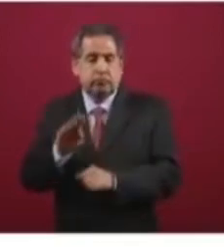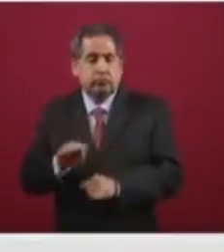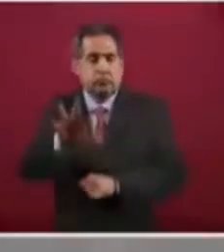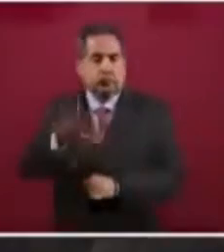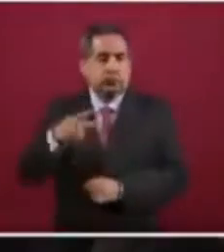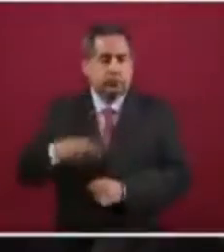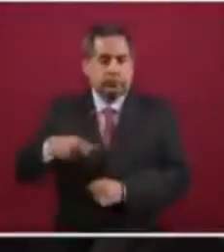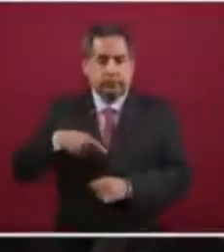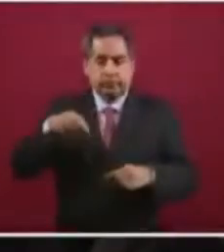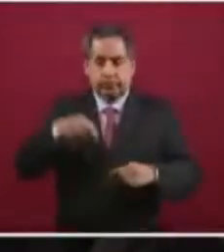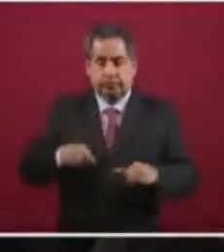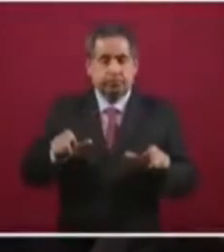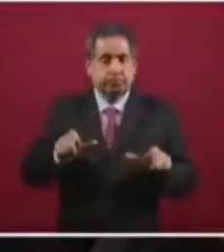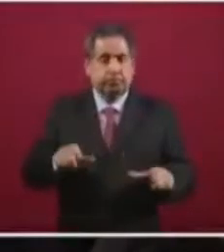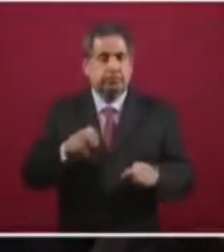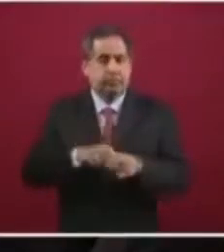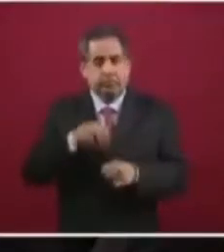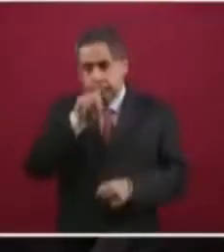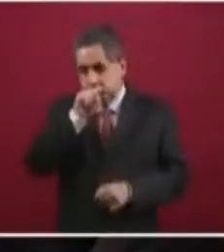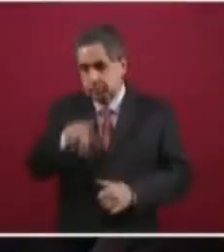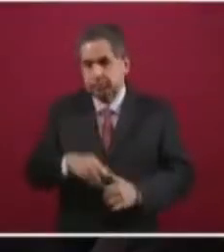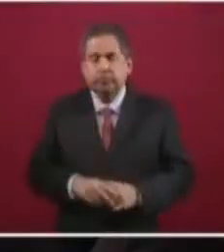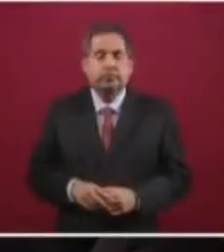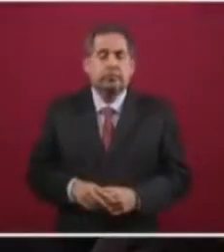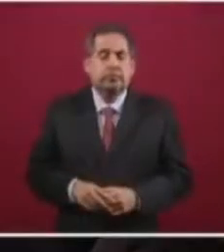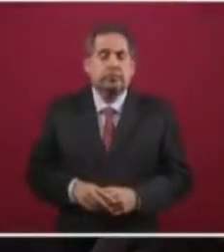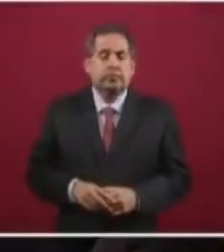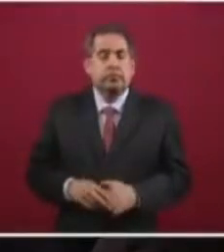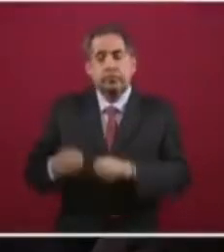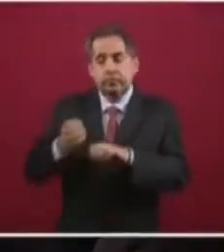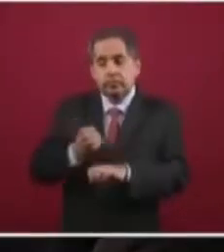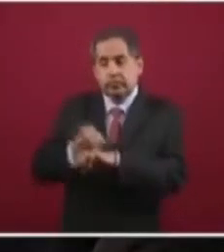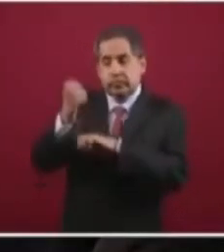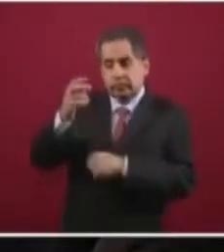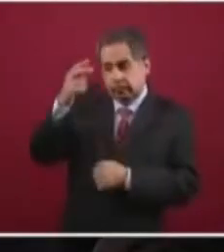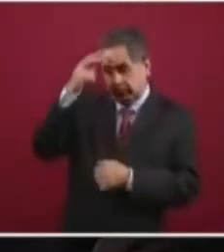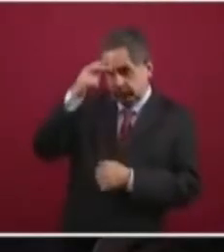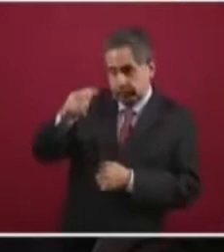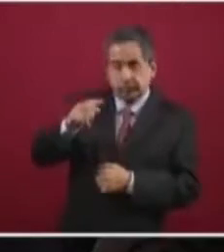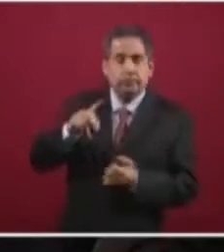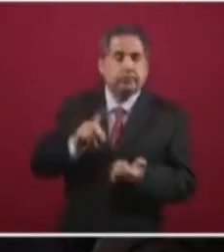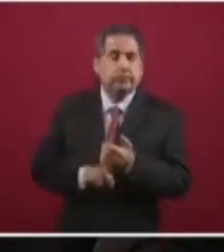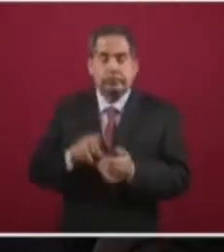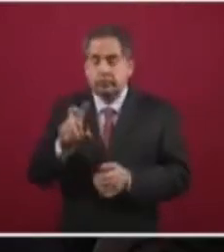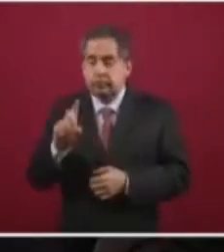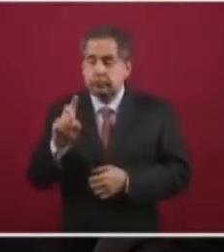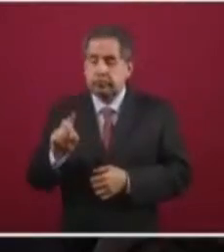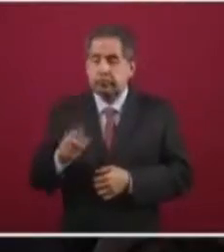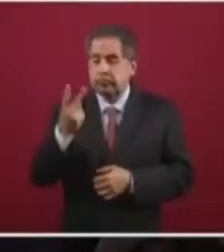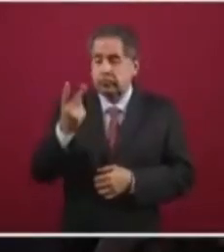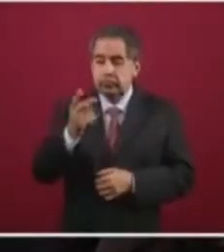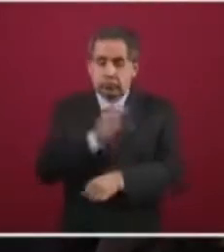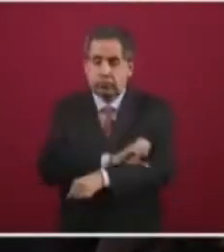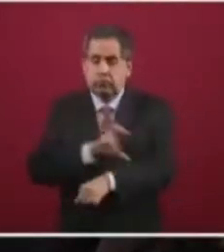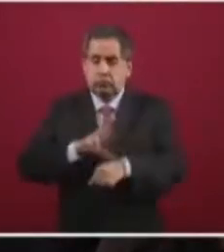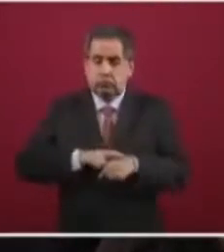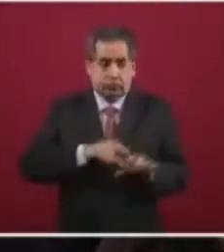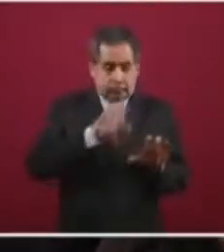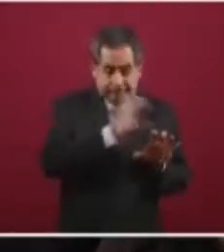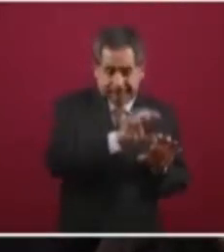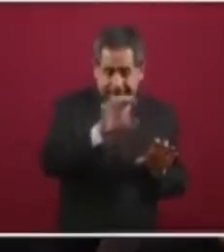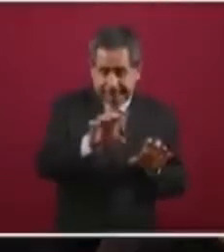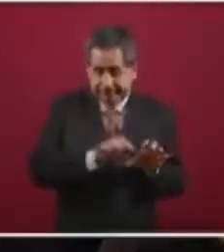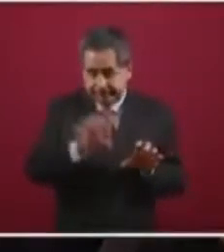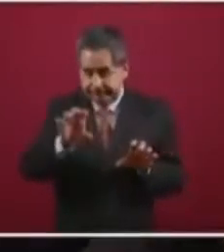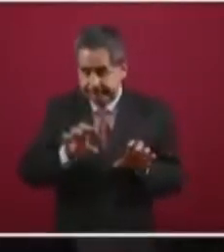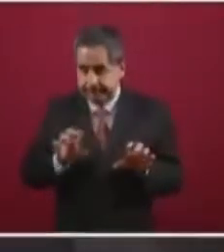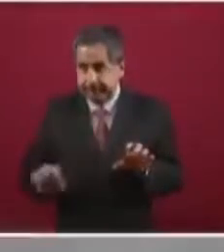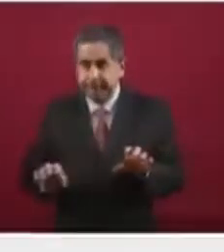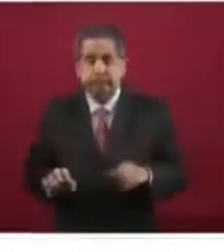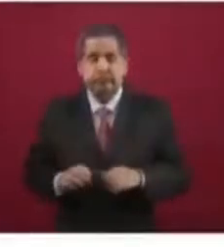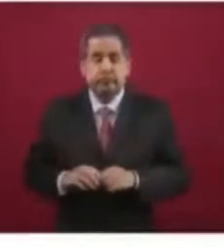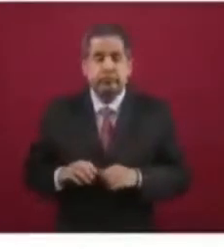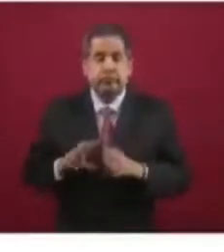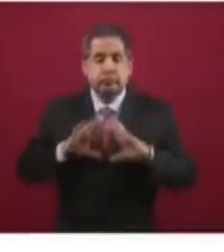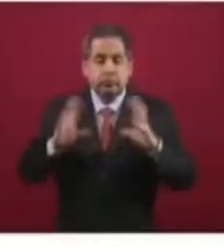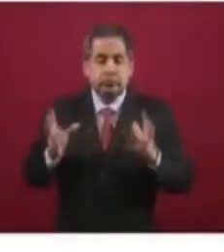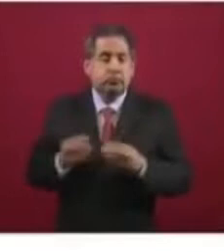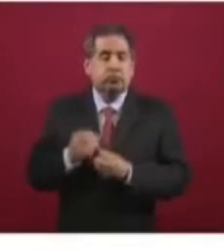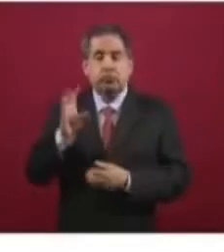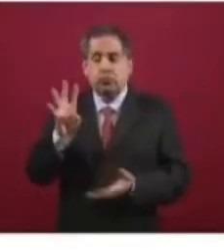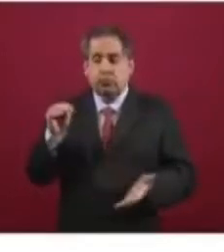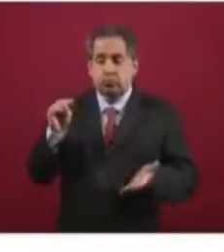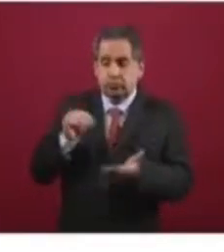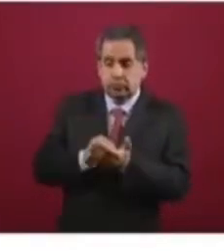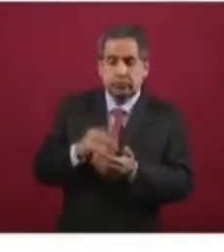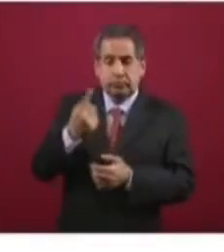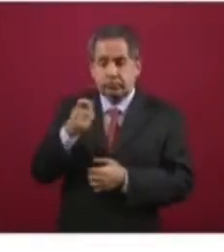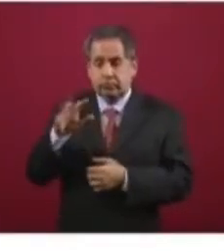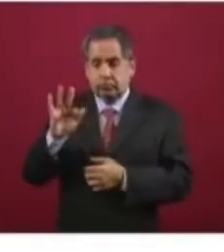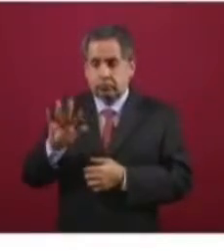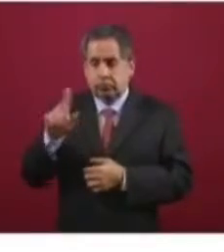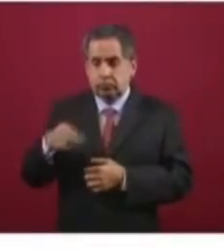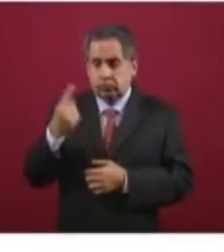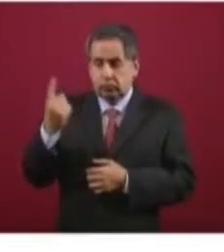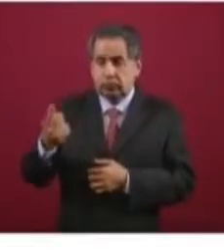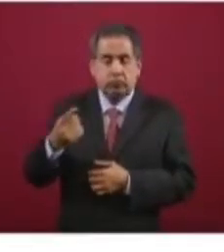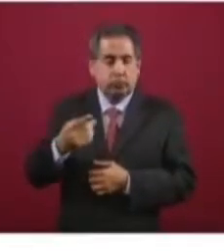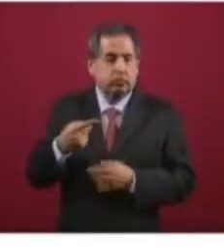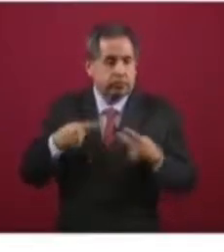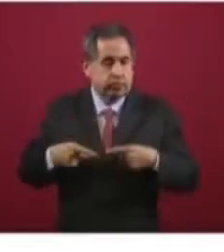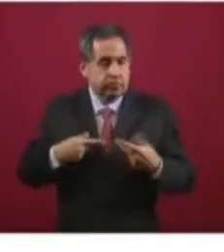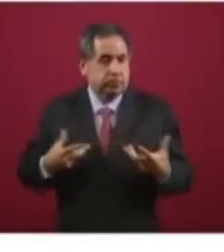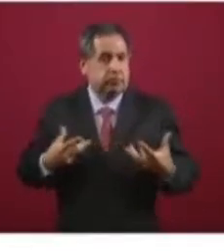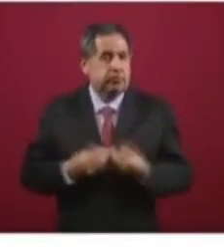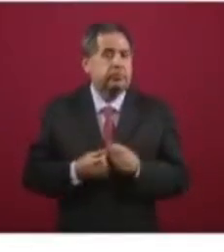El Estado de México tiene 32 coordinaciones regionales con un total de nueve mil 141 elementos,